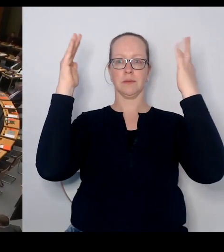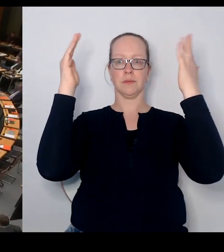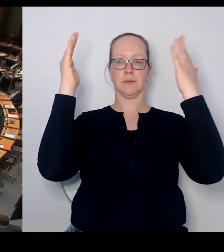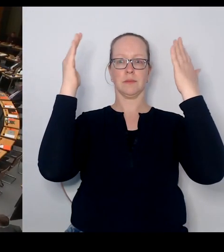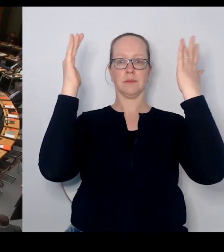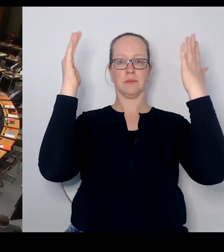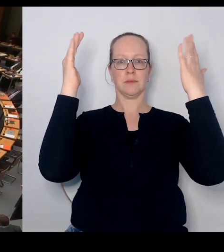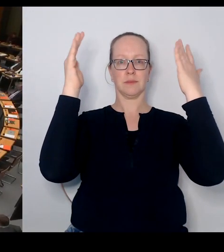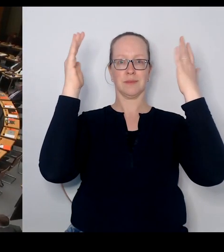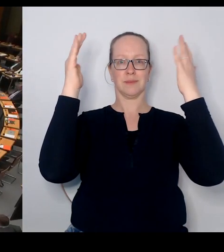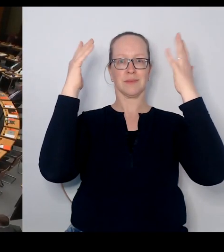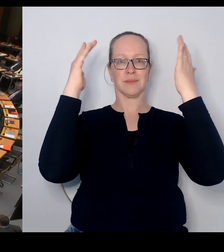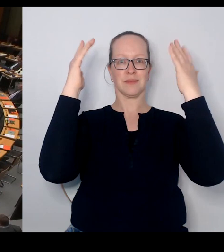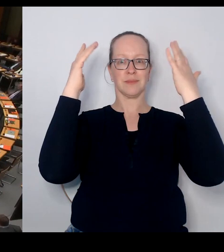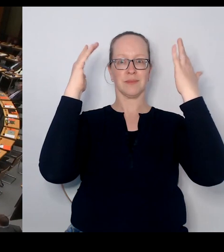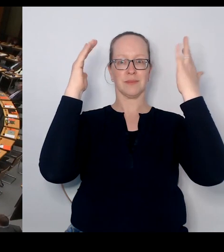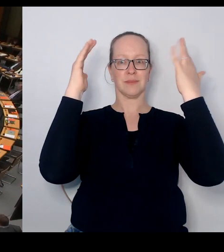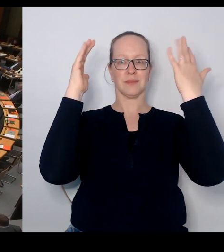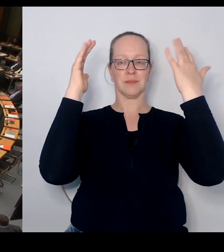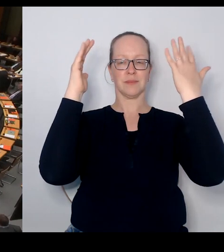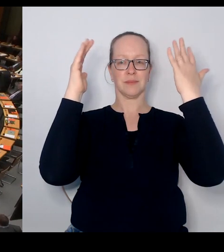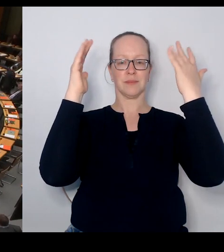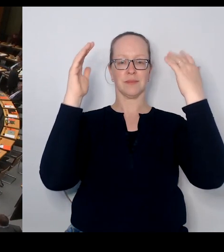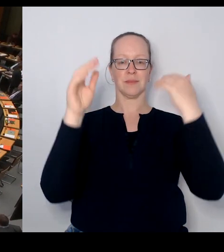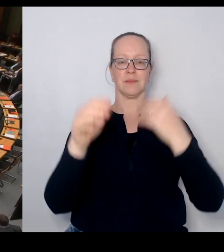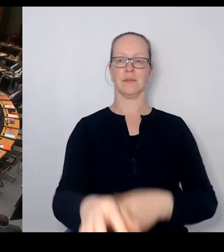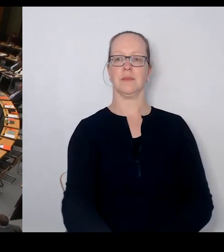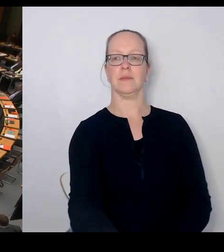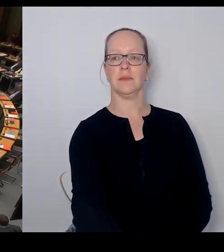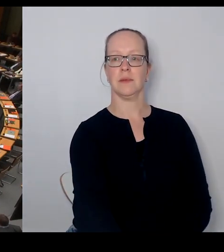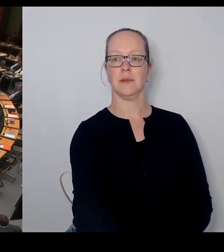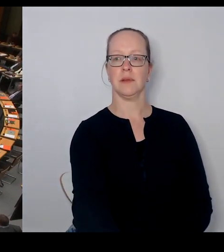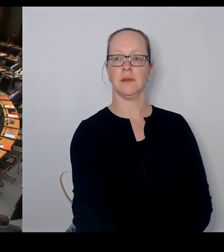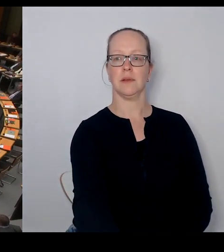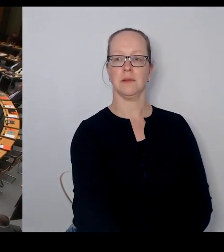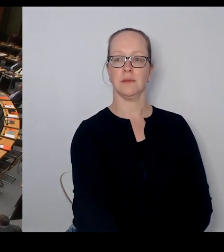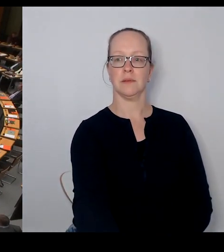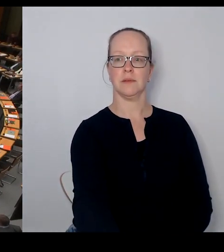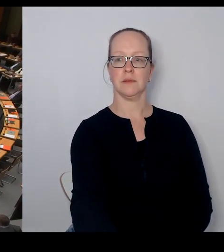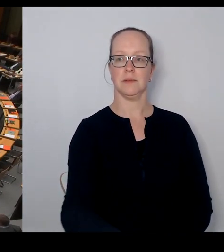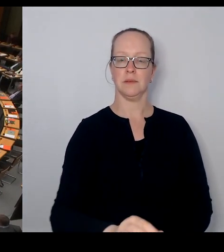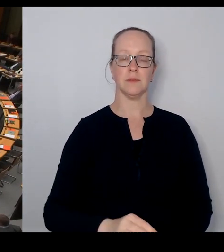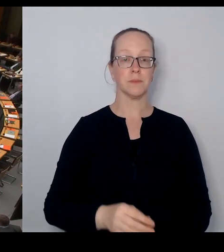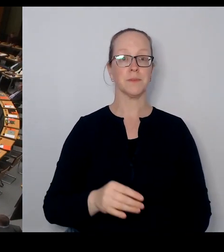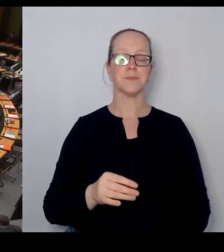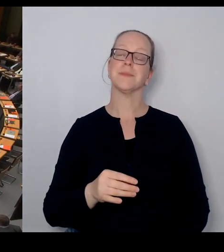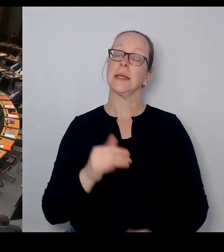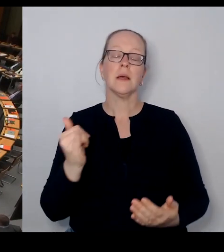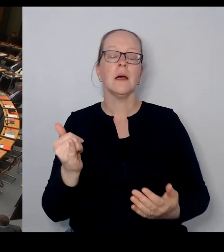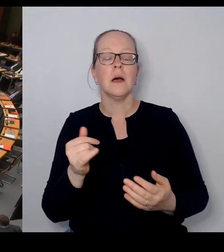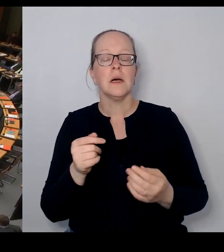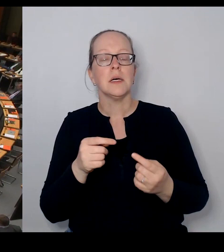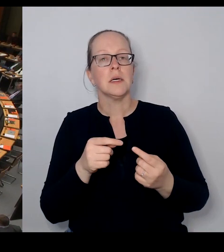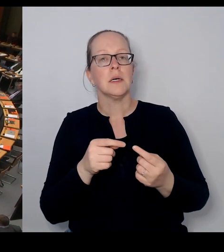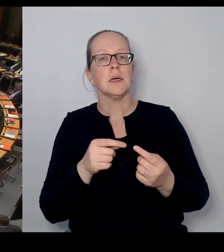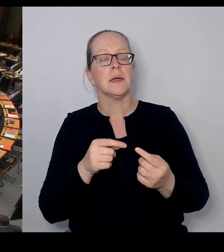Ich weise dennoch darauf hin, dass die Zuschreibung Nazi vielleicht nicht in die parlamentarische Debatte hier in diesem Haus